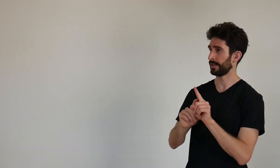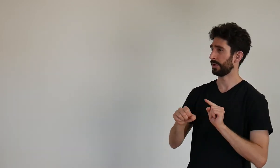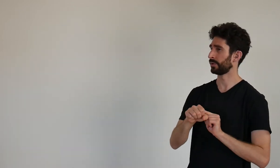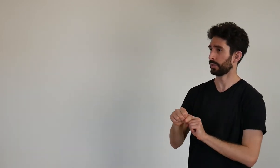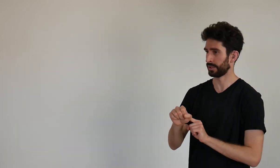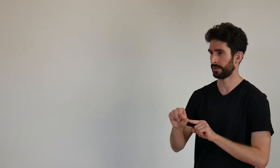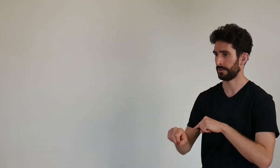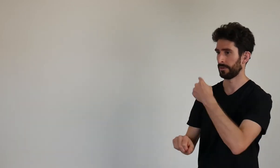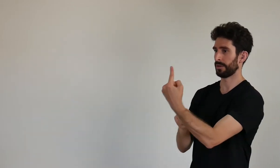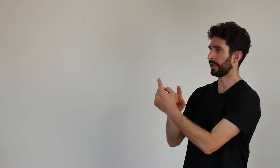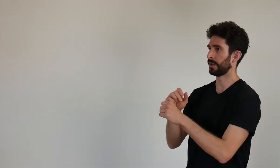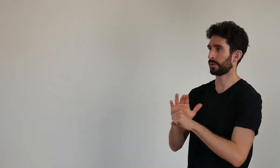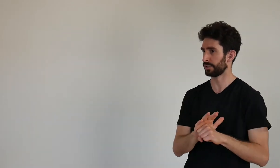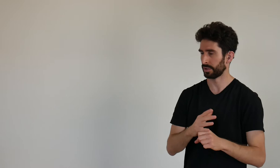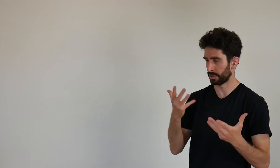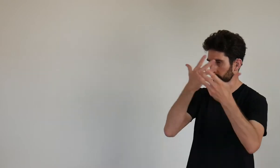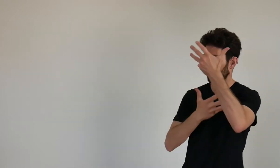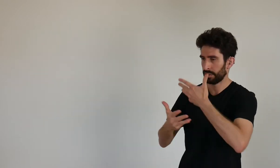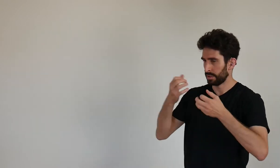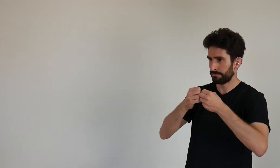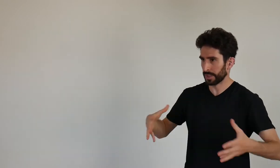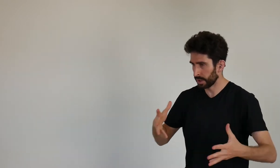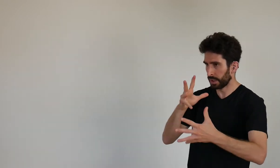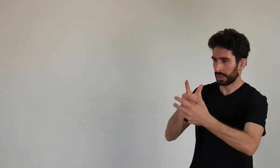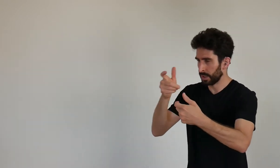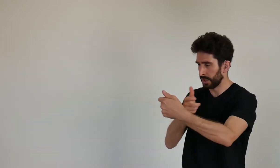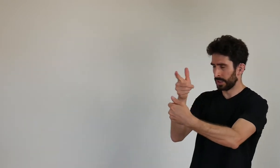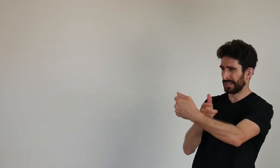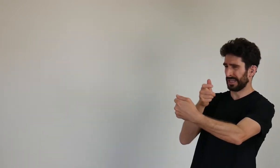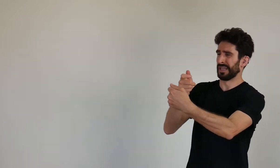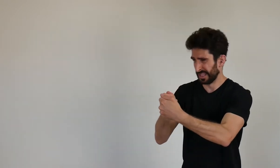un droitier est perdu devant un gaucher et il a plus de mal à s'adapter.